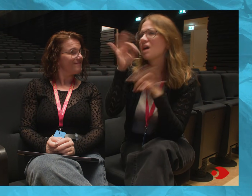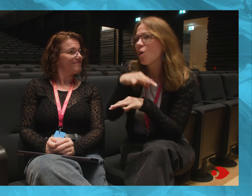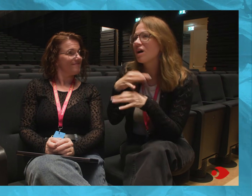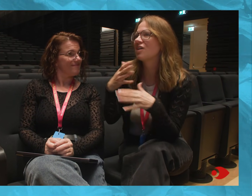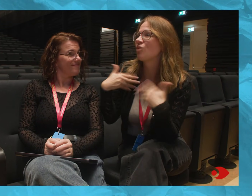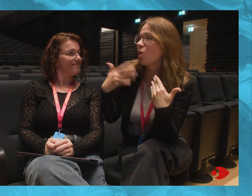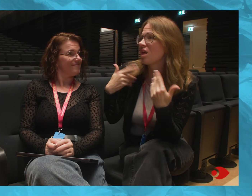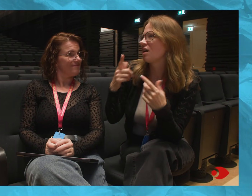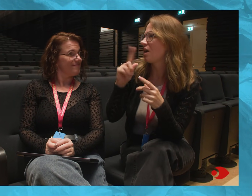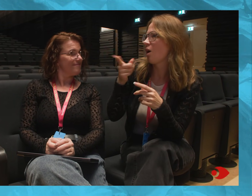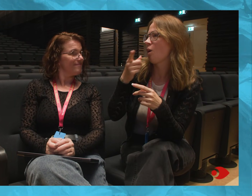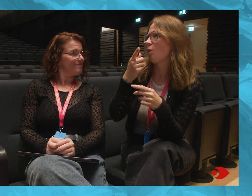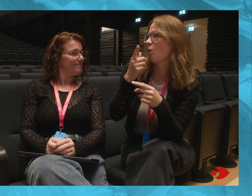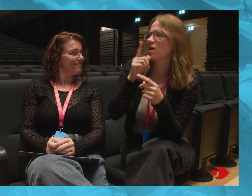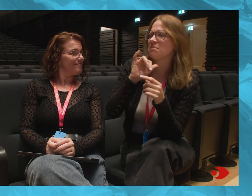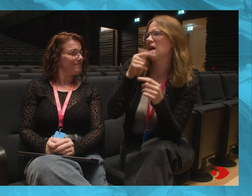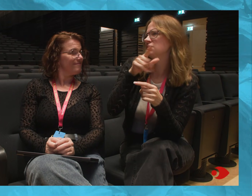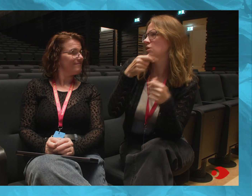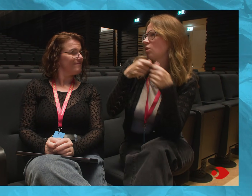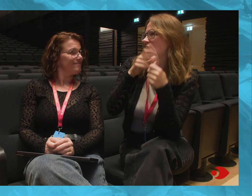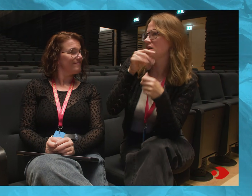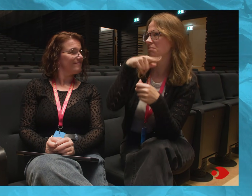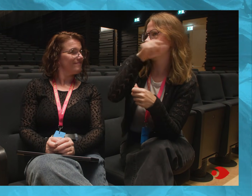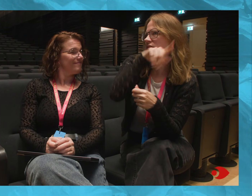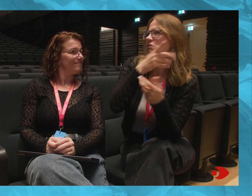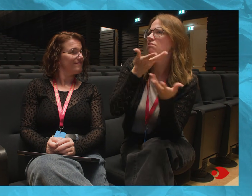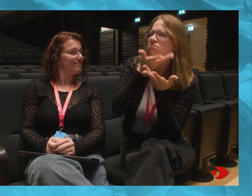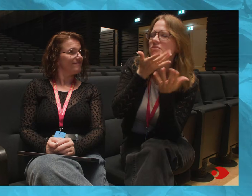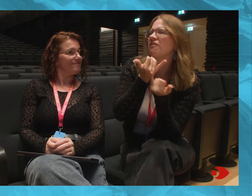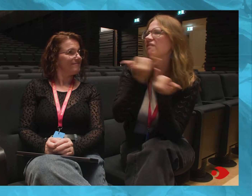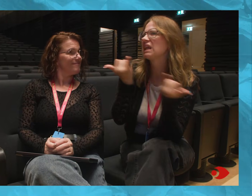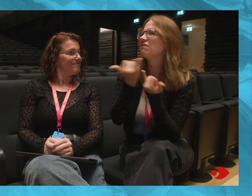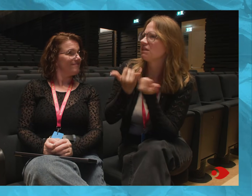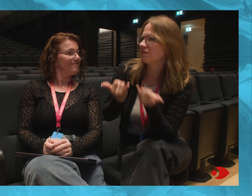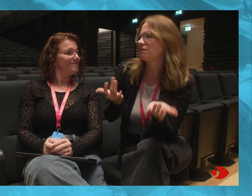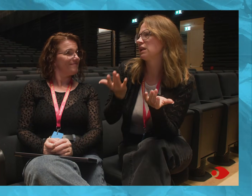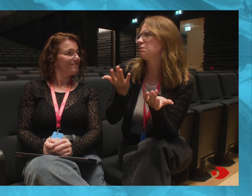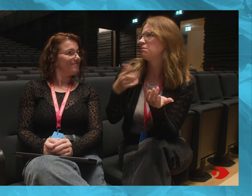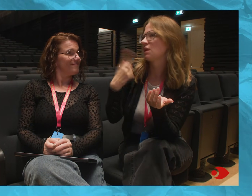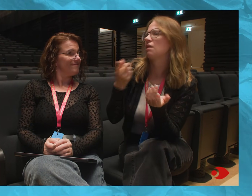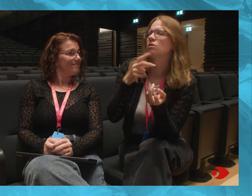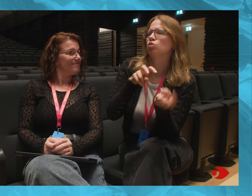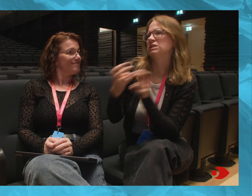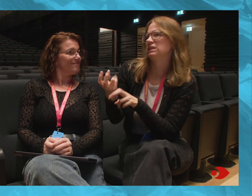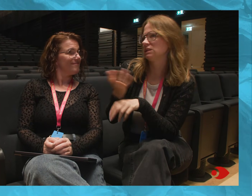Ruhig, traurig oder fröhlich? Darüber tauschen wir uns dann auch mit den Kunstschaffenden aus, damit wir es dann adäquat umsetzen können.